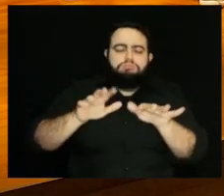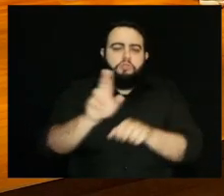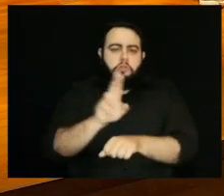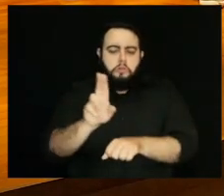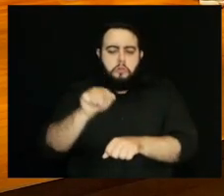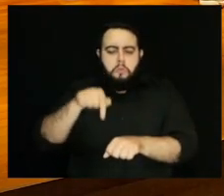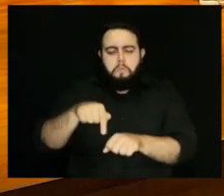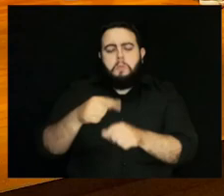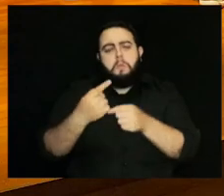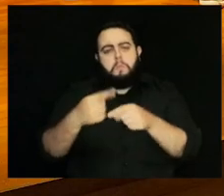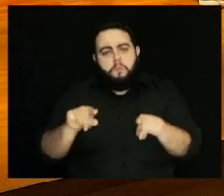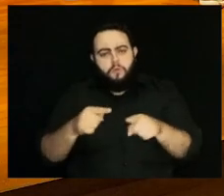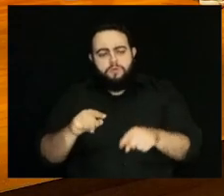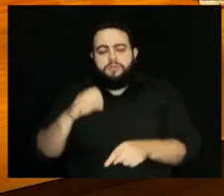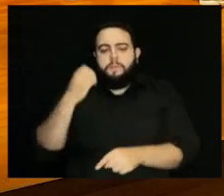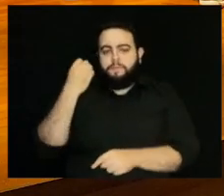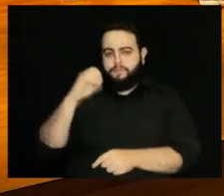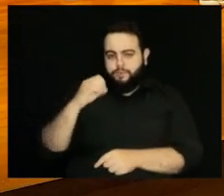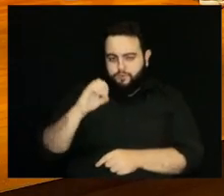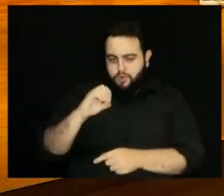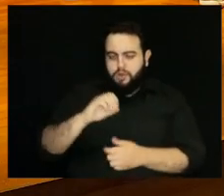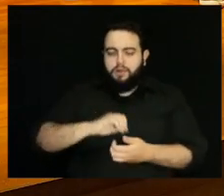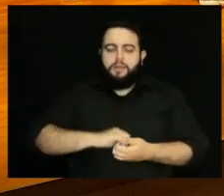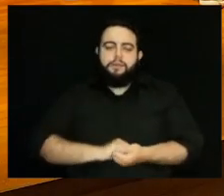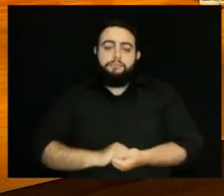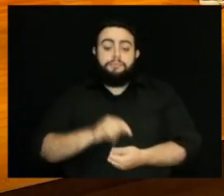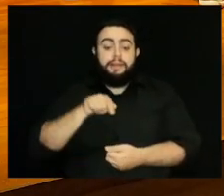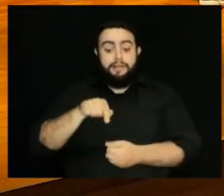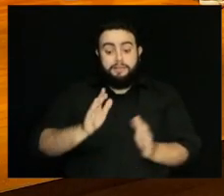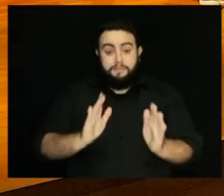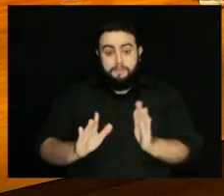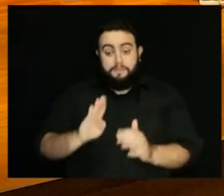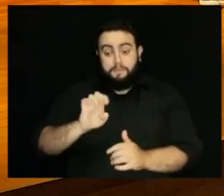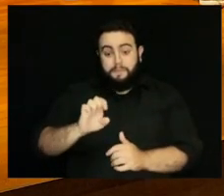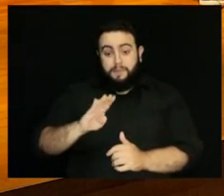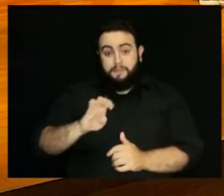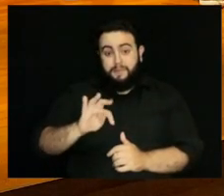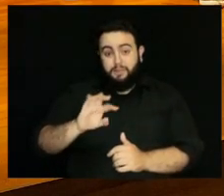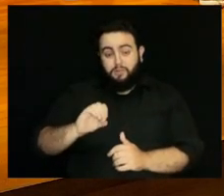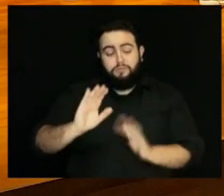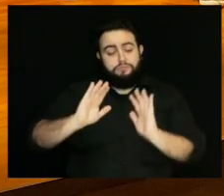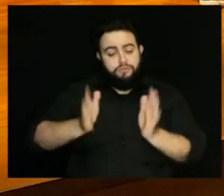o Bebeto Alves já tinha uma trajetória considerável com um grupo de rock acústico,